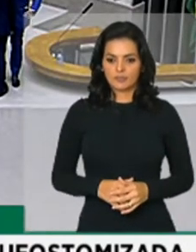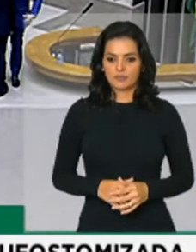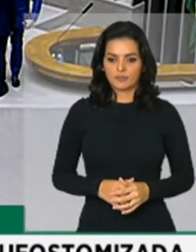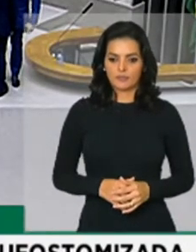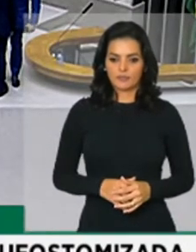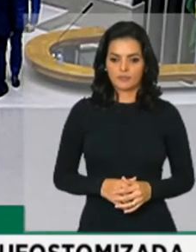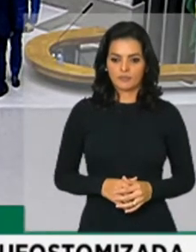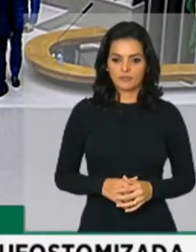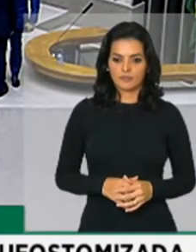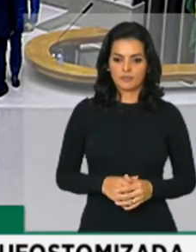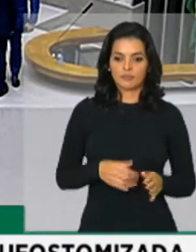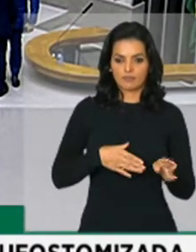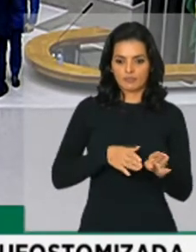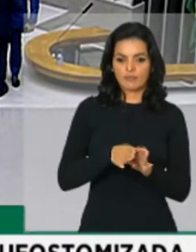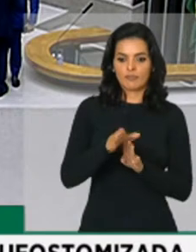PÚBLICO E VISIBILIDADE A ESTE ASSUNTO TÃO IMPORTANTE QUE É